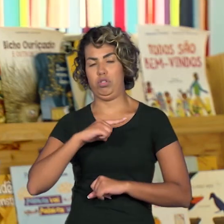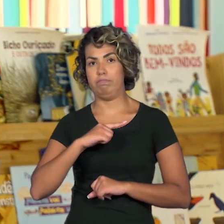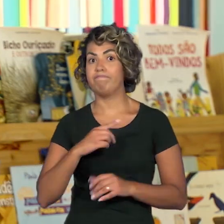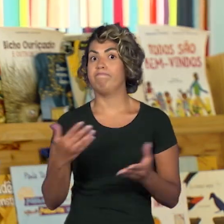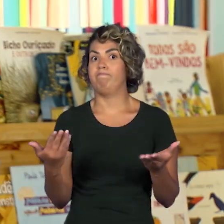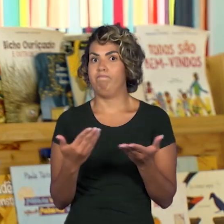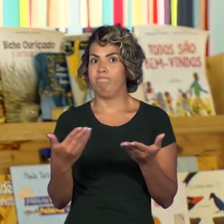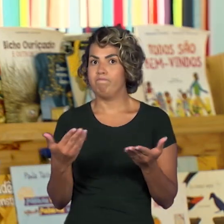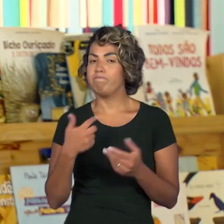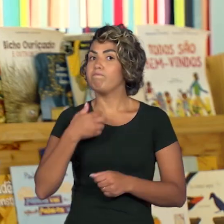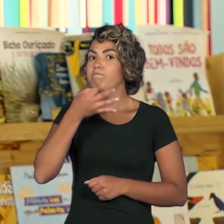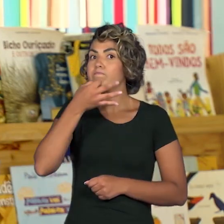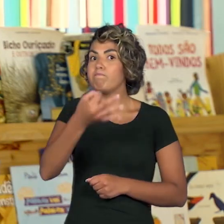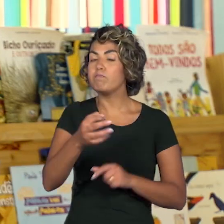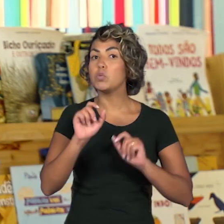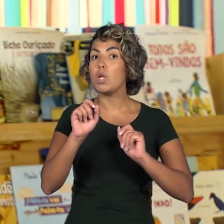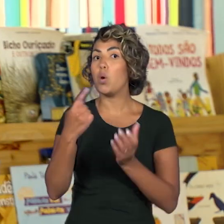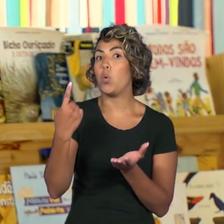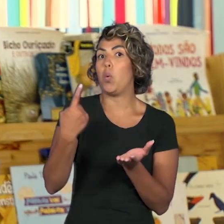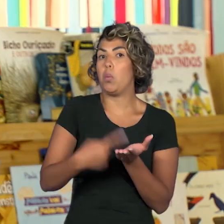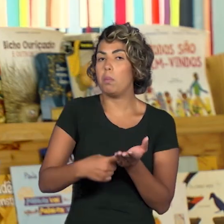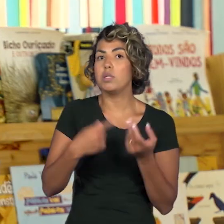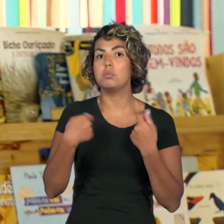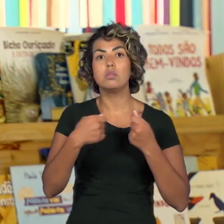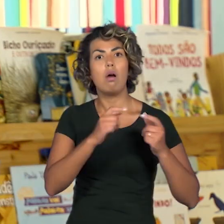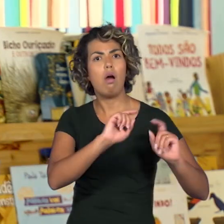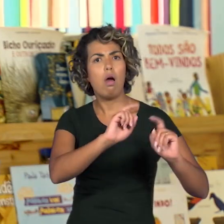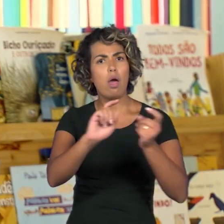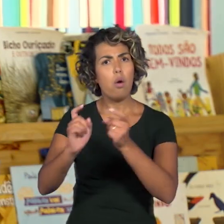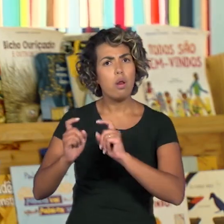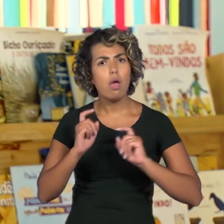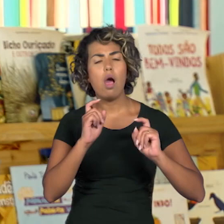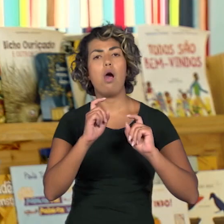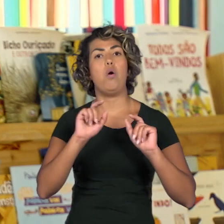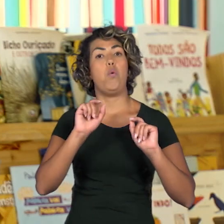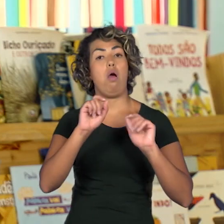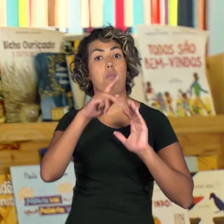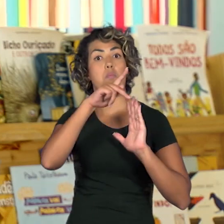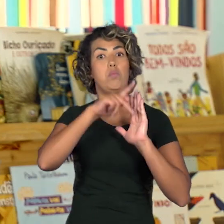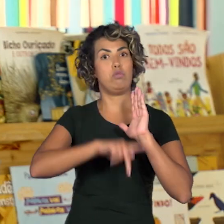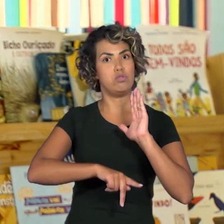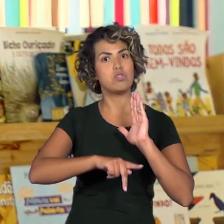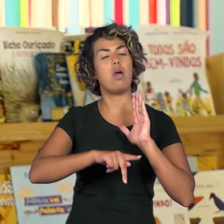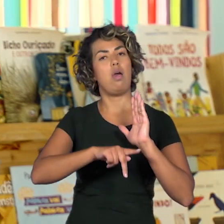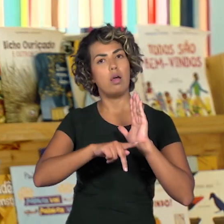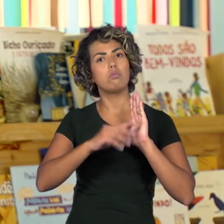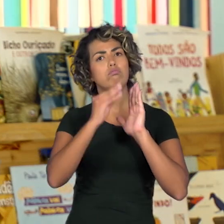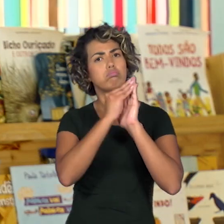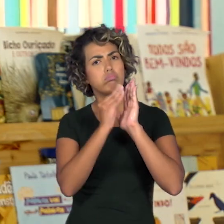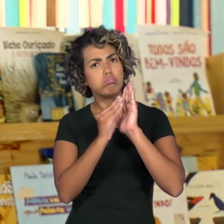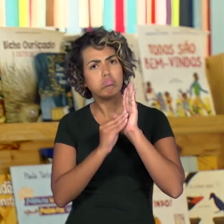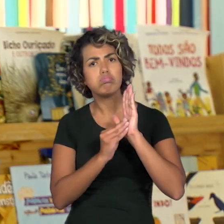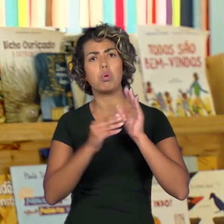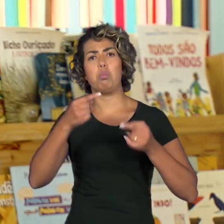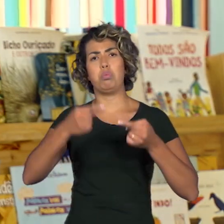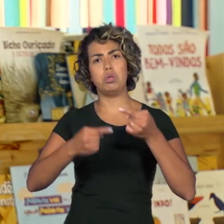SUGERIMOS, COMO COMPROMISSO DOS DIAS DE REUNIÃO DE ORGANIZAÇÃO, A RETOMADA AO PROJETO POLÍTICO-PEDAGÓGICO